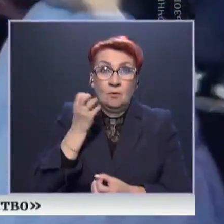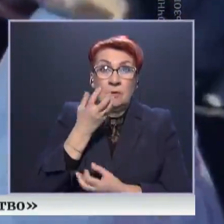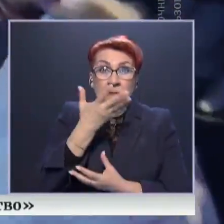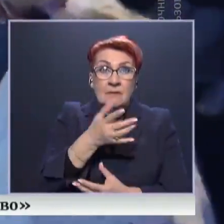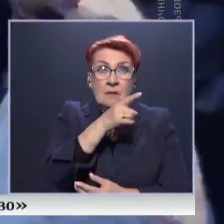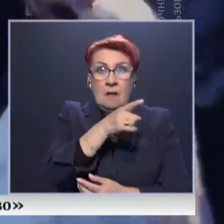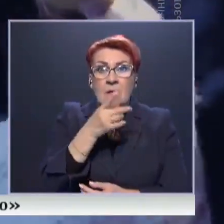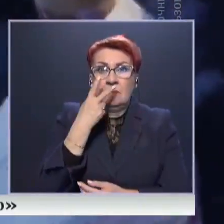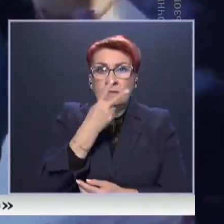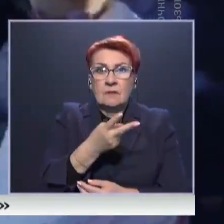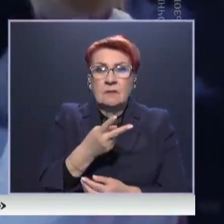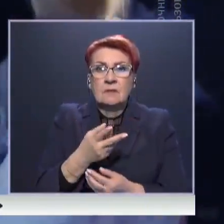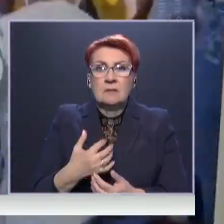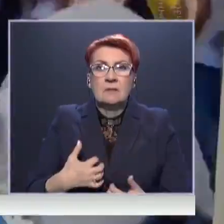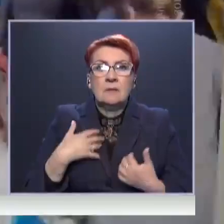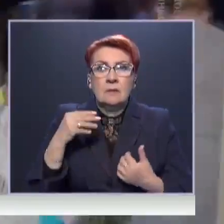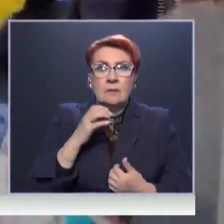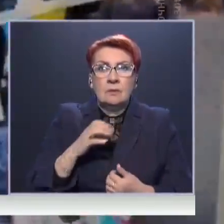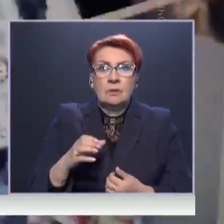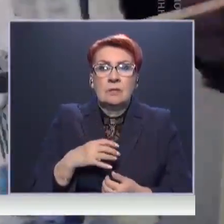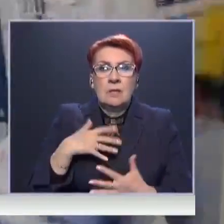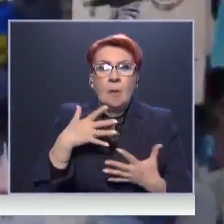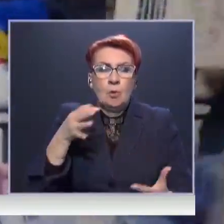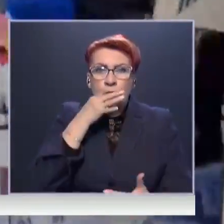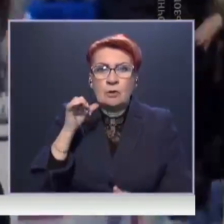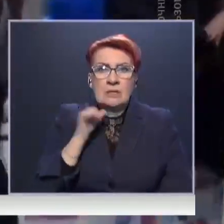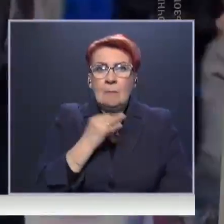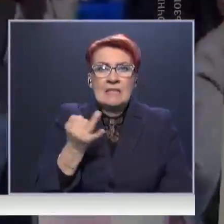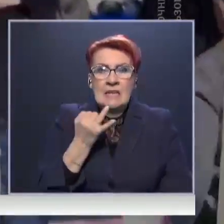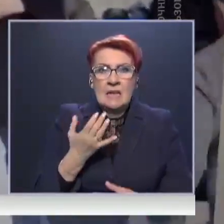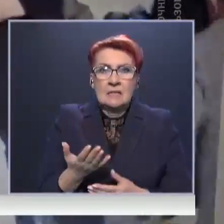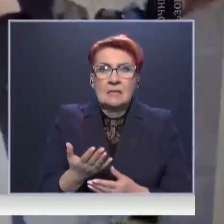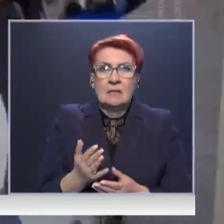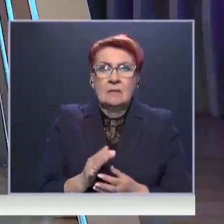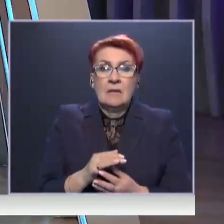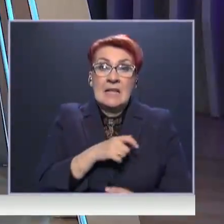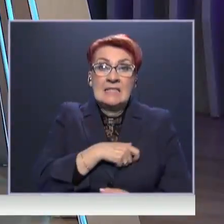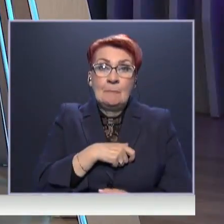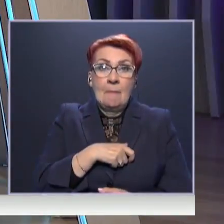помните что самое интересное яркое дипломат который